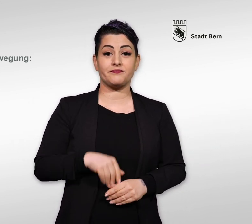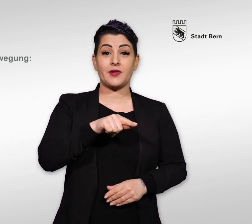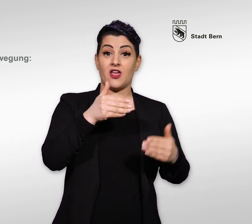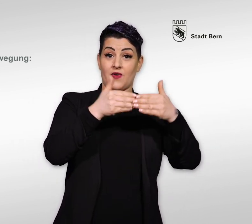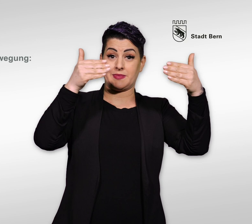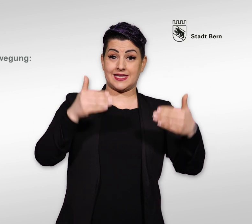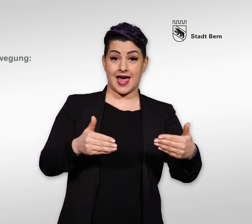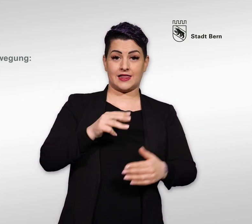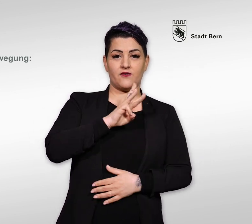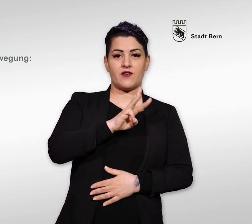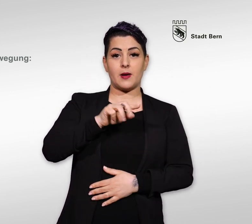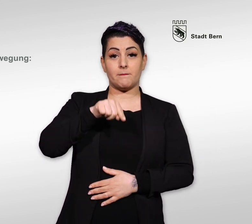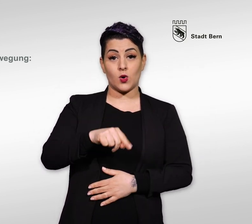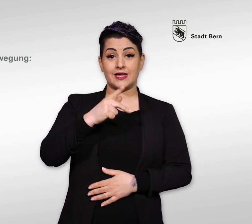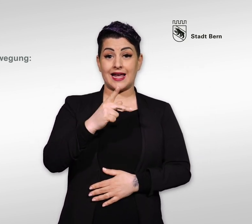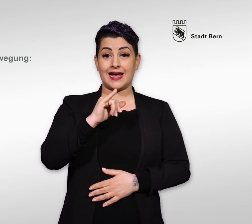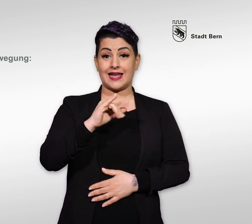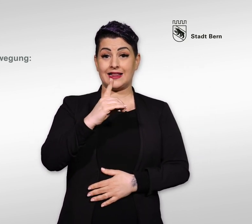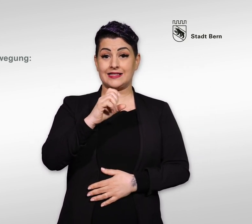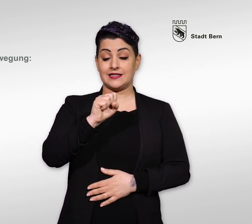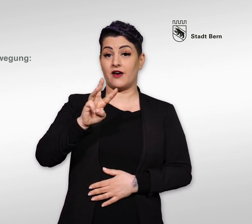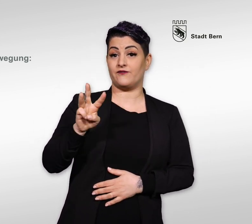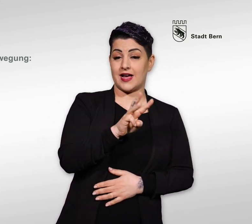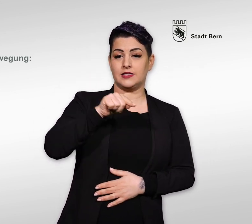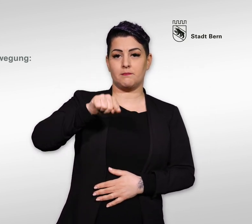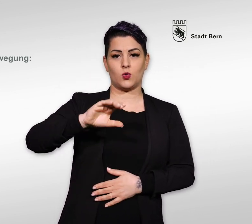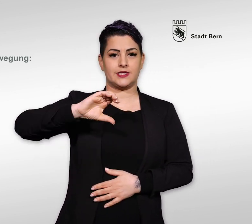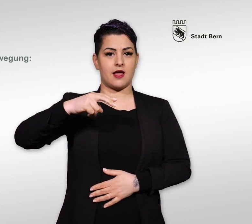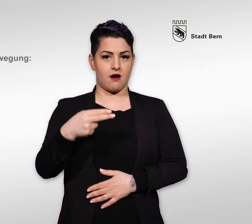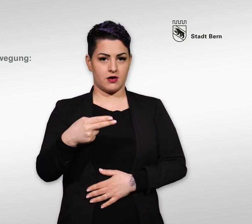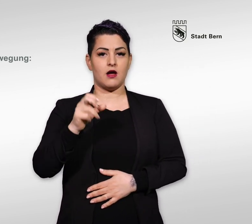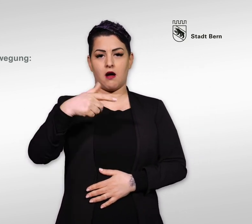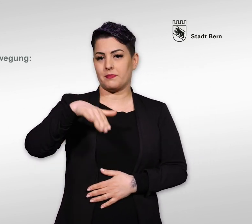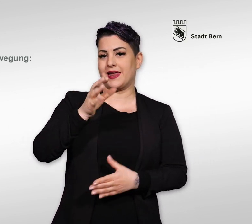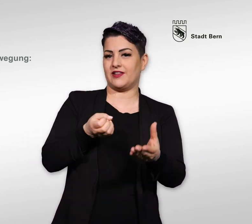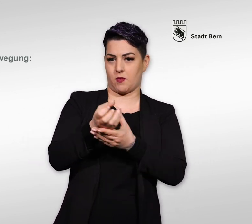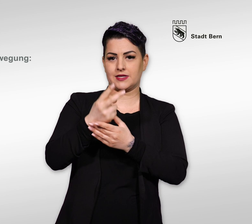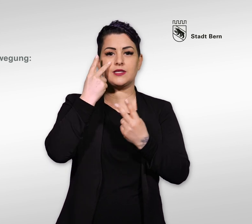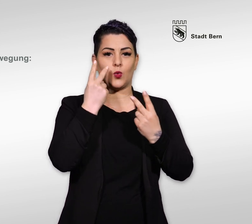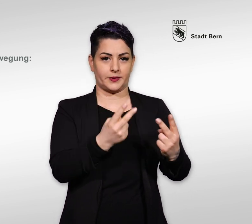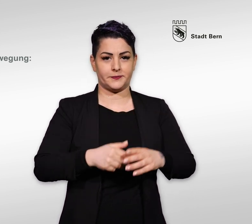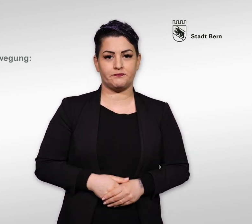Auf der Website www.kidswest.ch finden Sie dazu mehr Informationen.